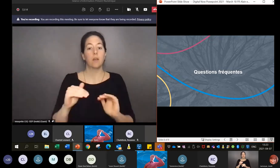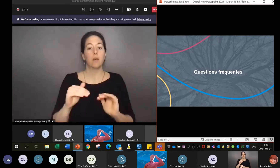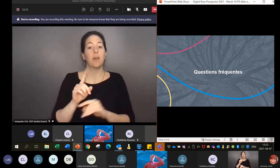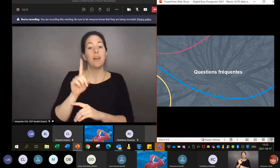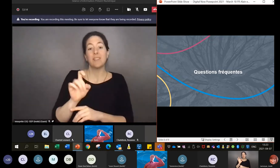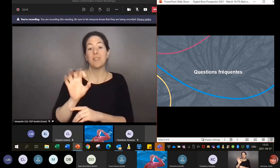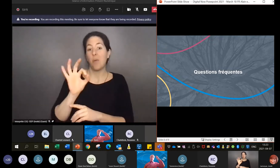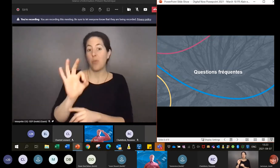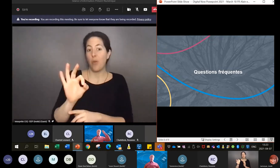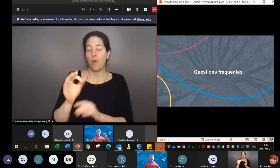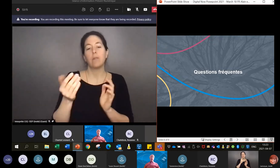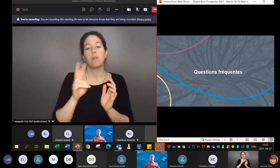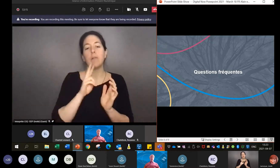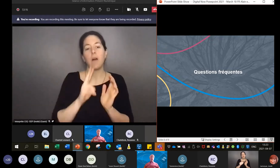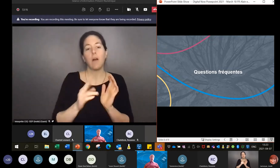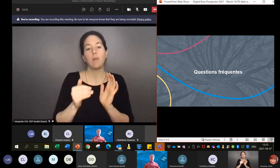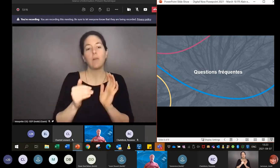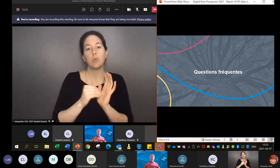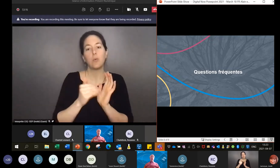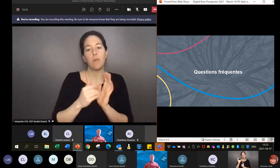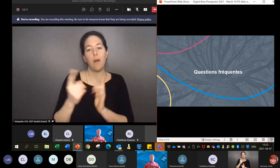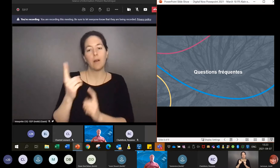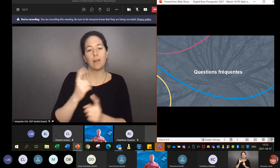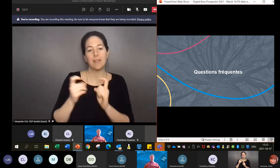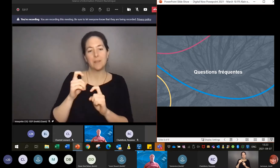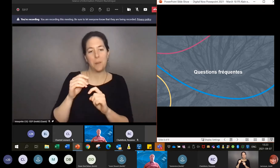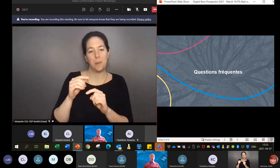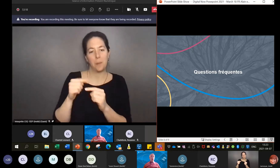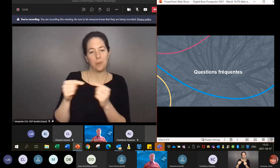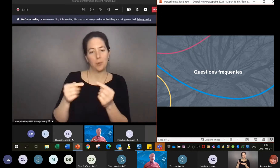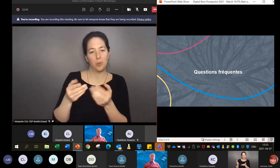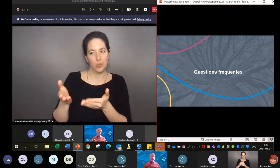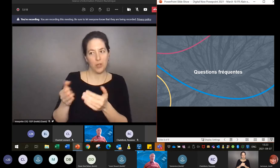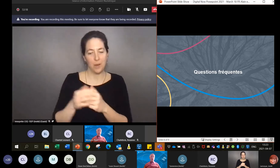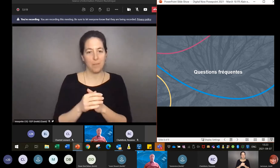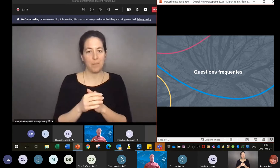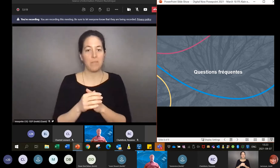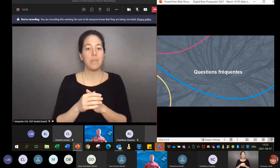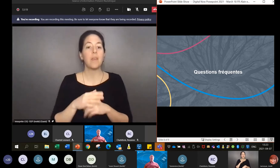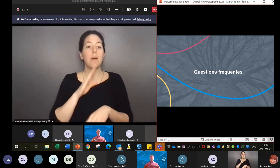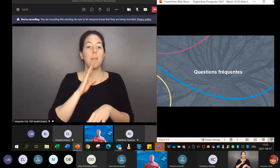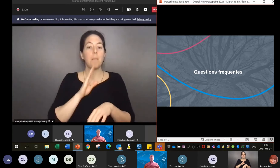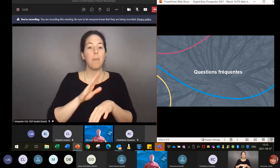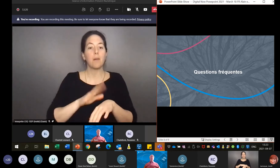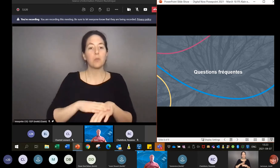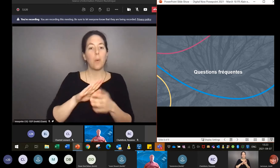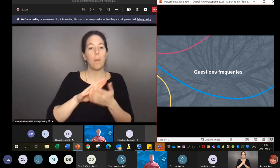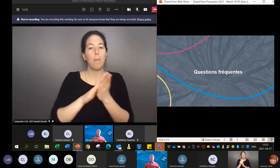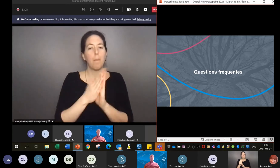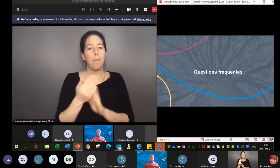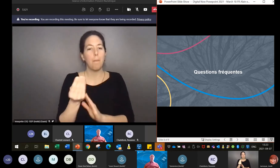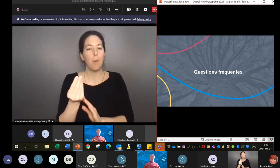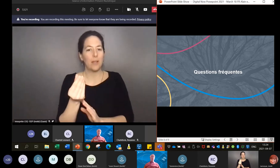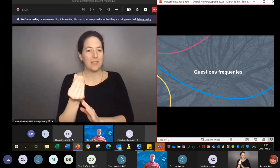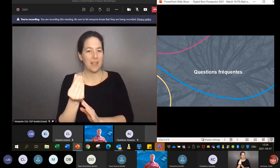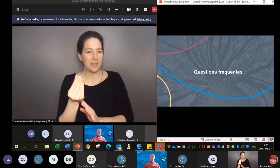questions à ce sujet-là, on parle de